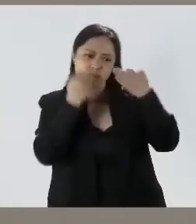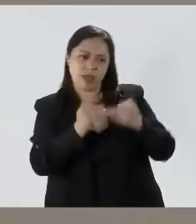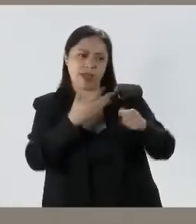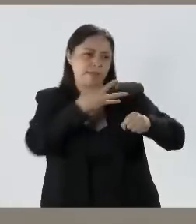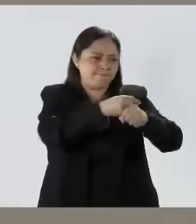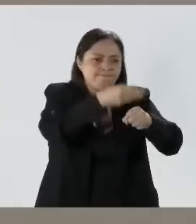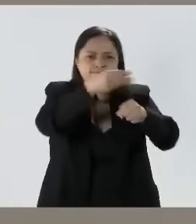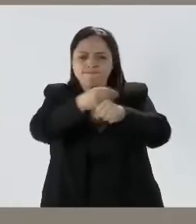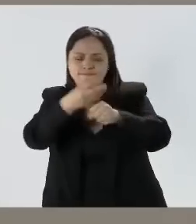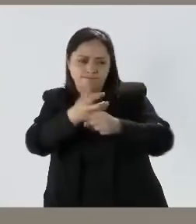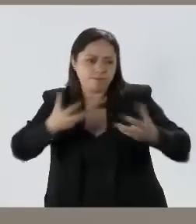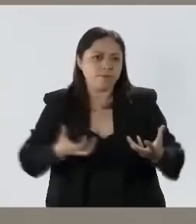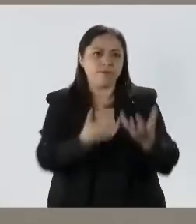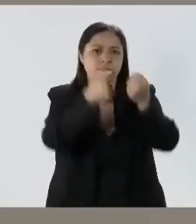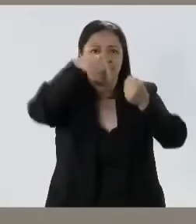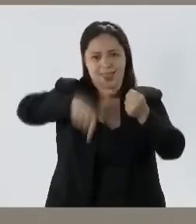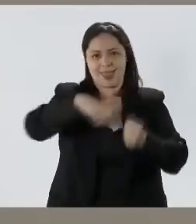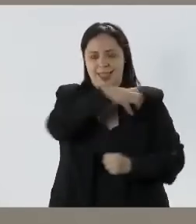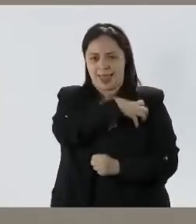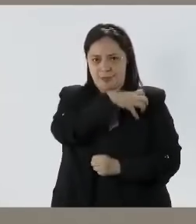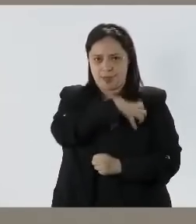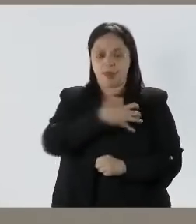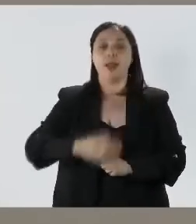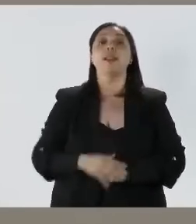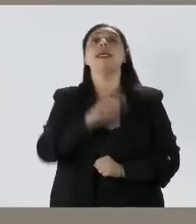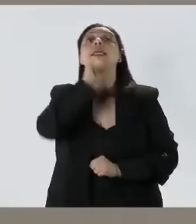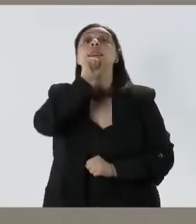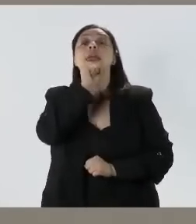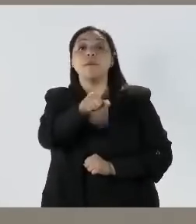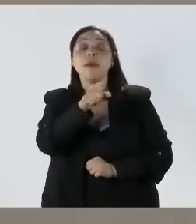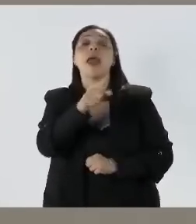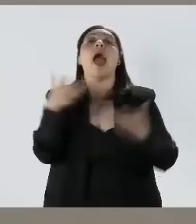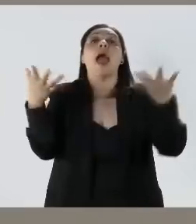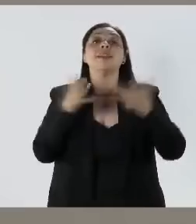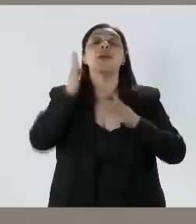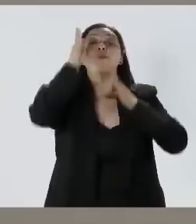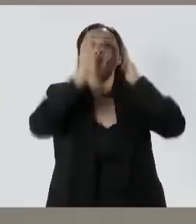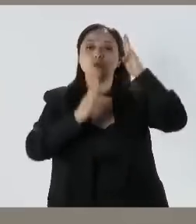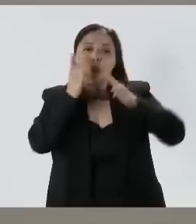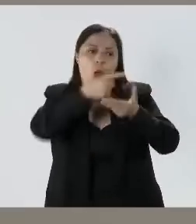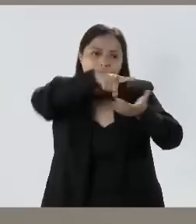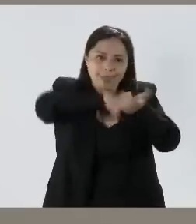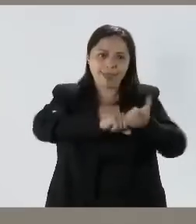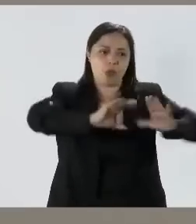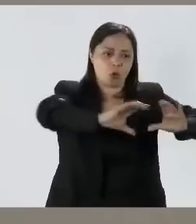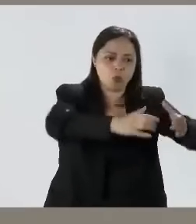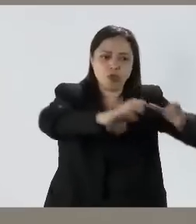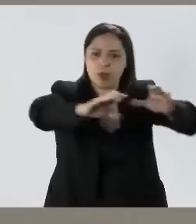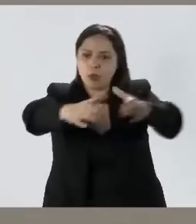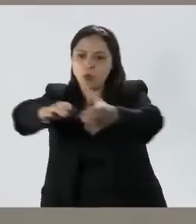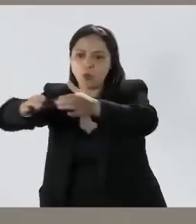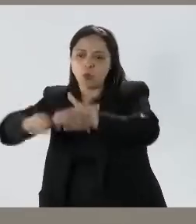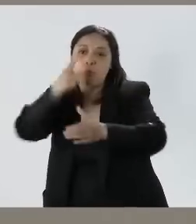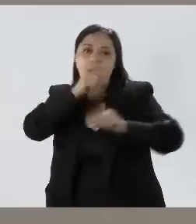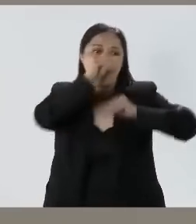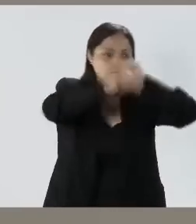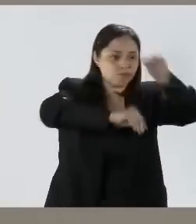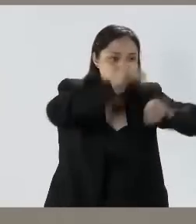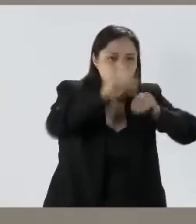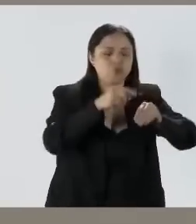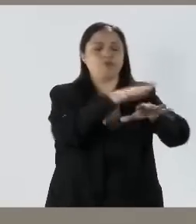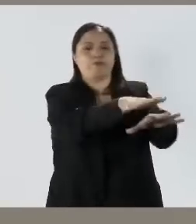capital además de construir museos comunitarios para reconocer su grandeza comenzamos con el